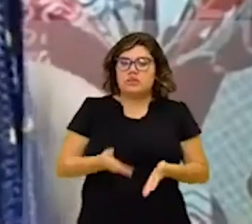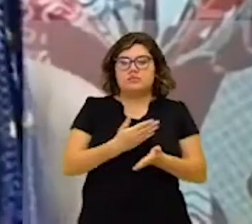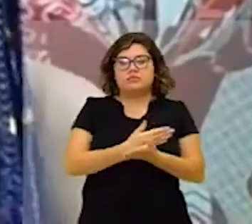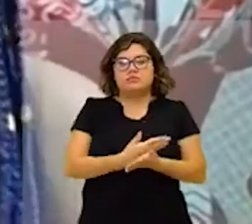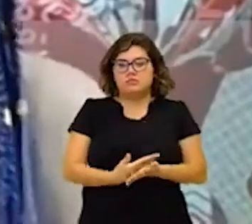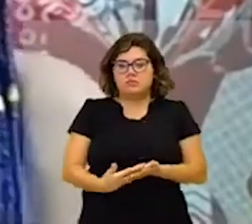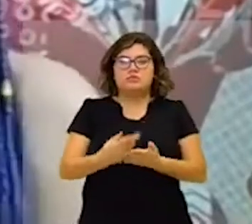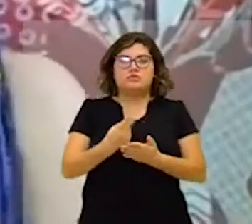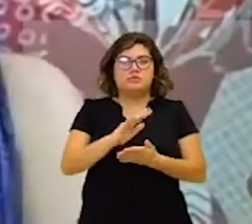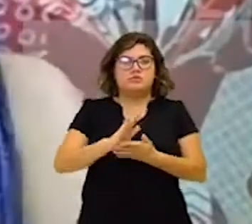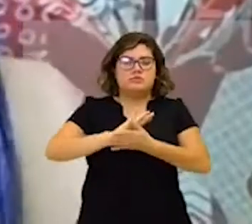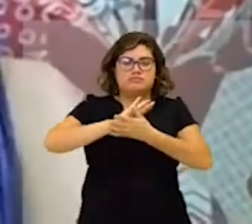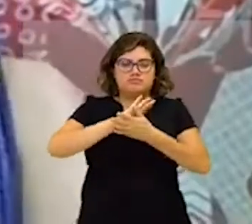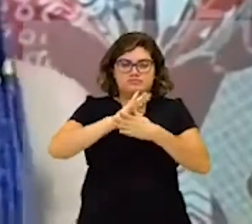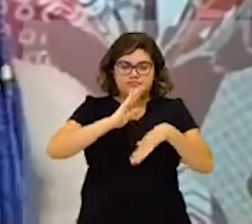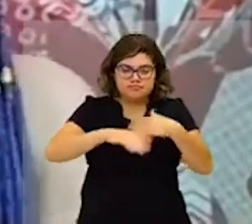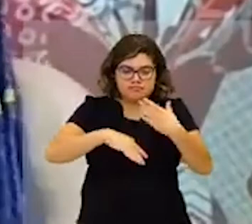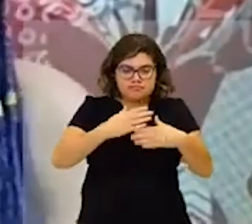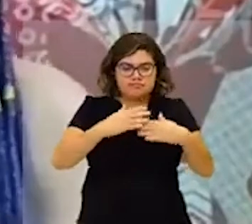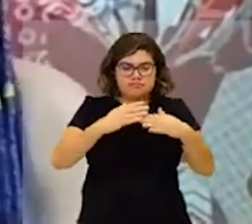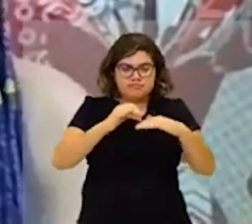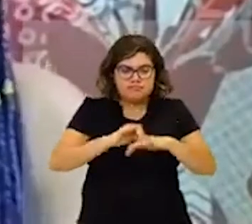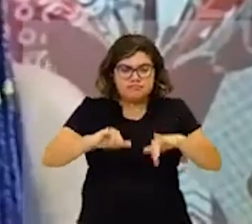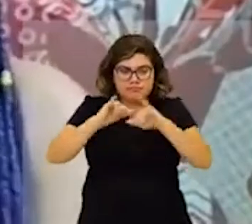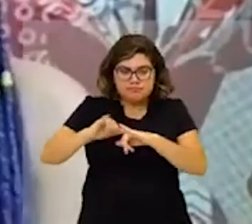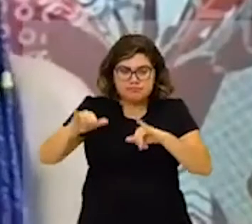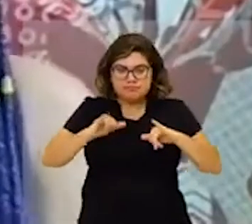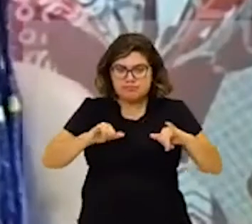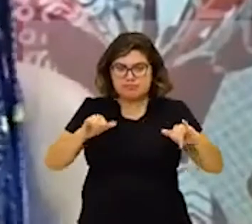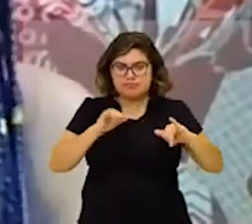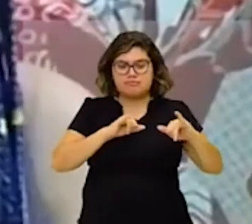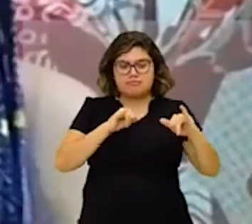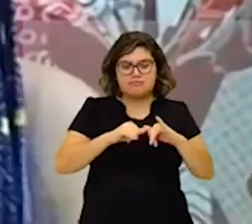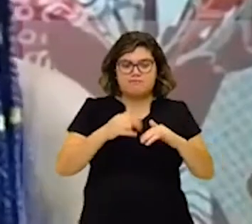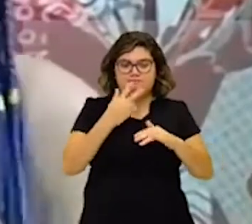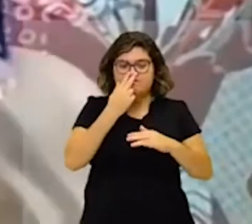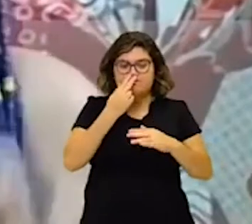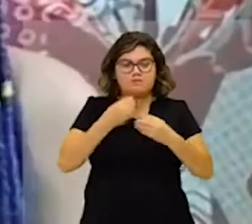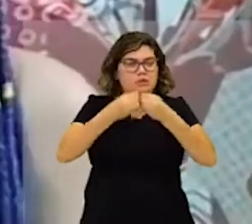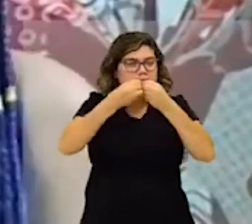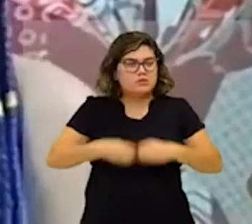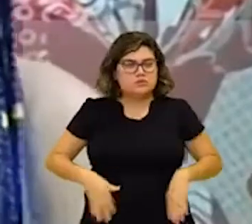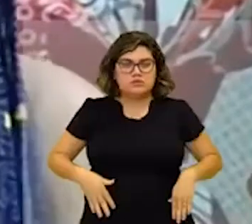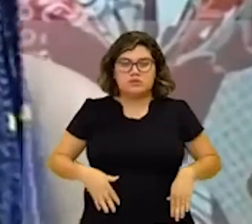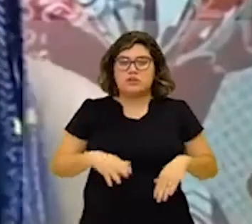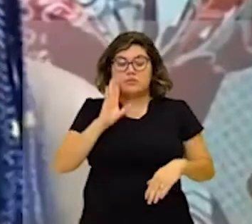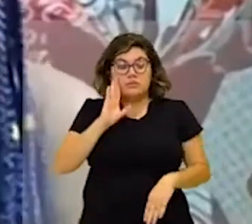campanhas é de forma inferiorizados de formas prejudicadas Principalmente quando a gente olha